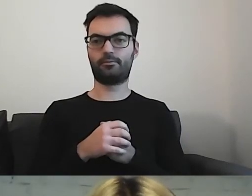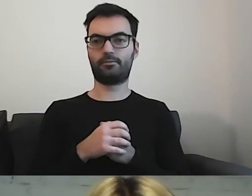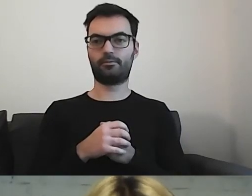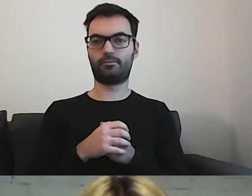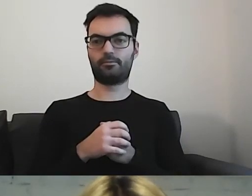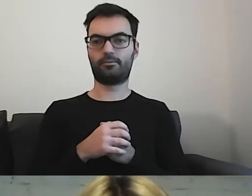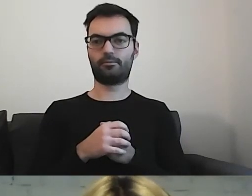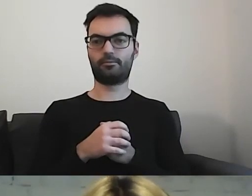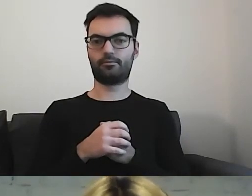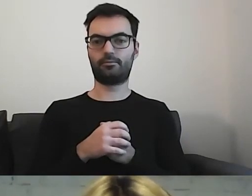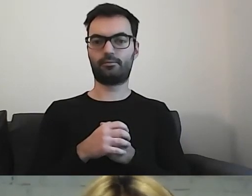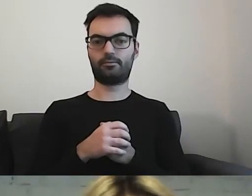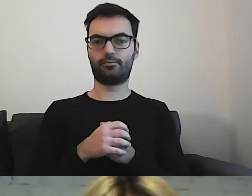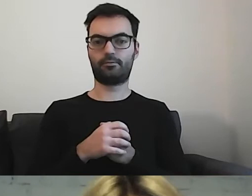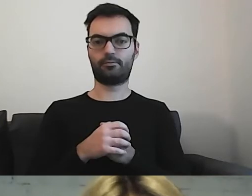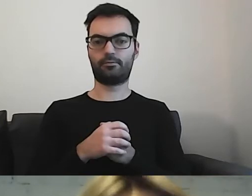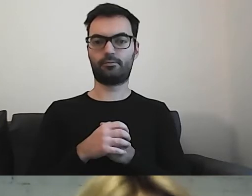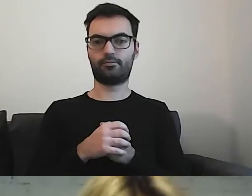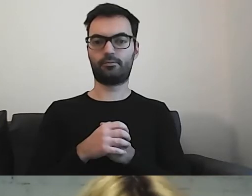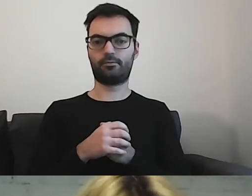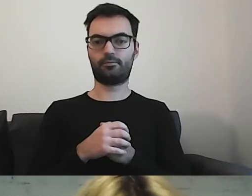MAŁGORZATA: Wrzucam: „arasac.com - chyba”.